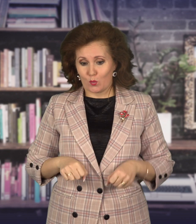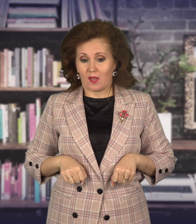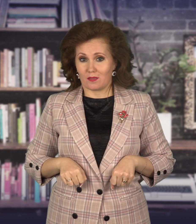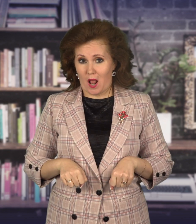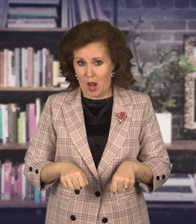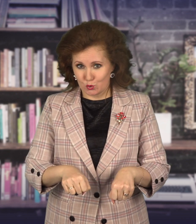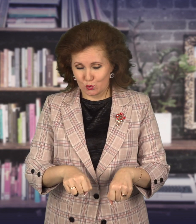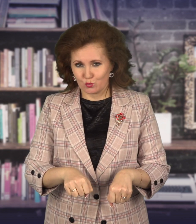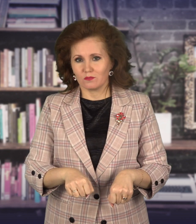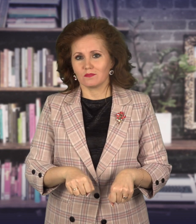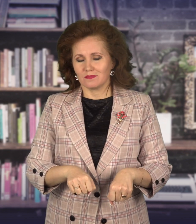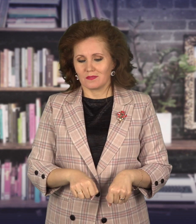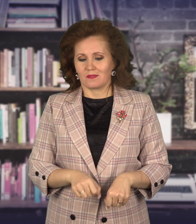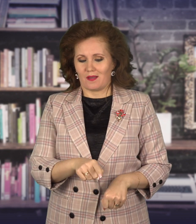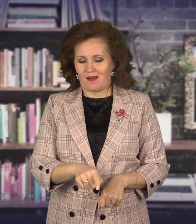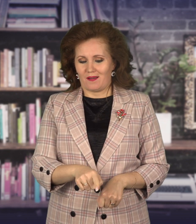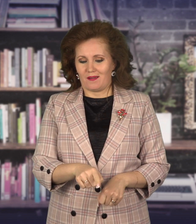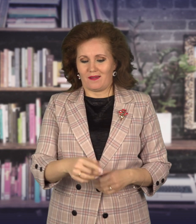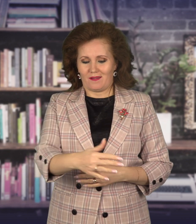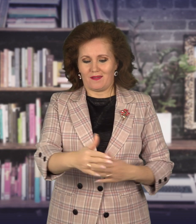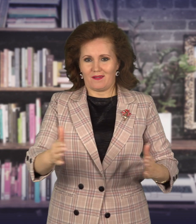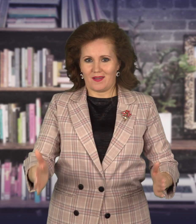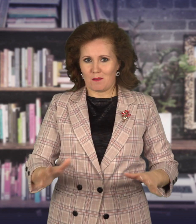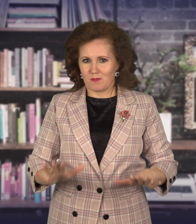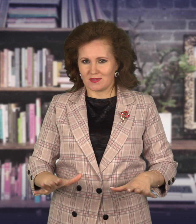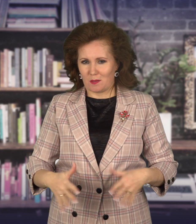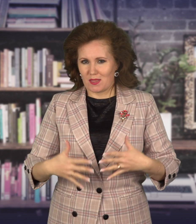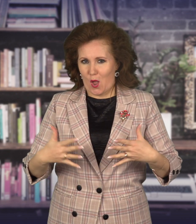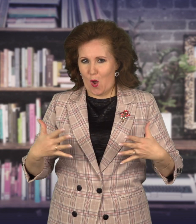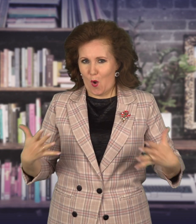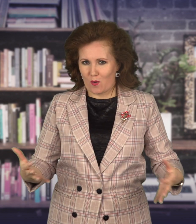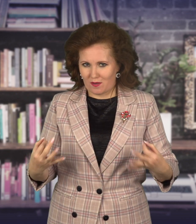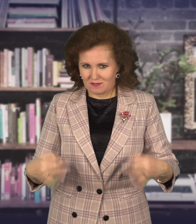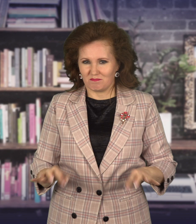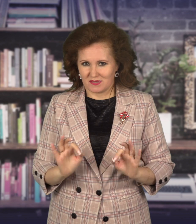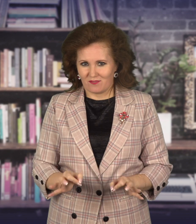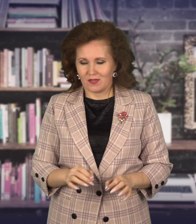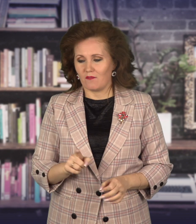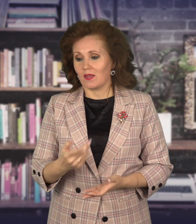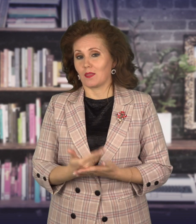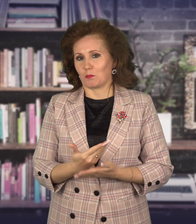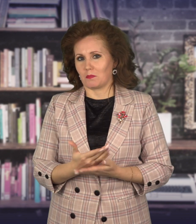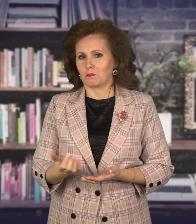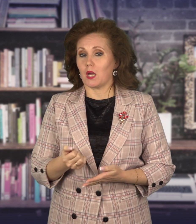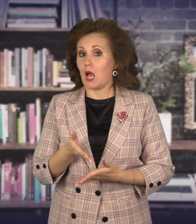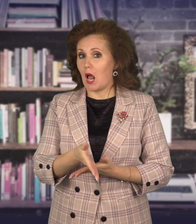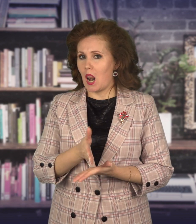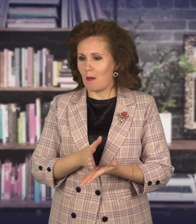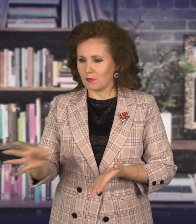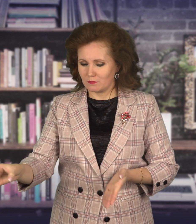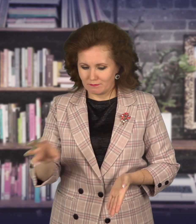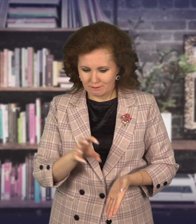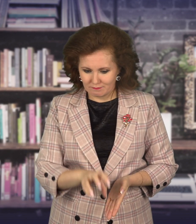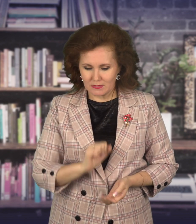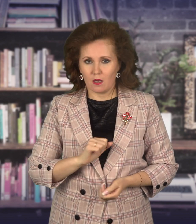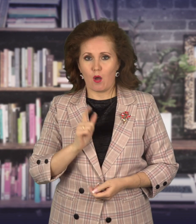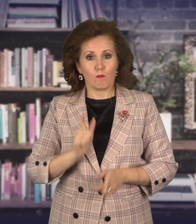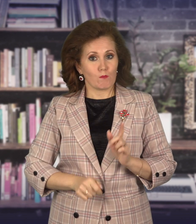Если вы берете тележку, то в ней много места. А вы например берете хлеб,